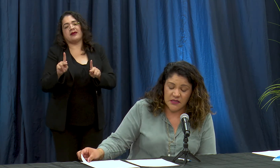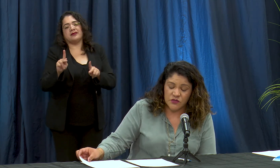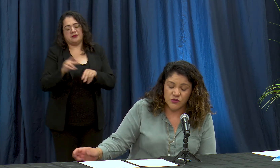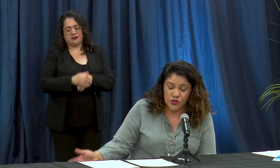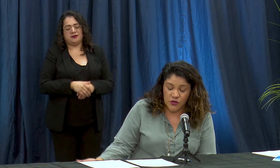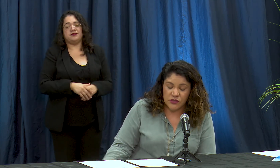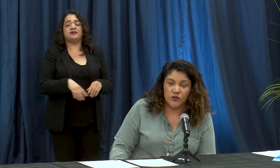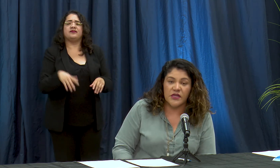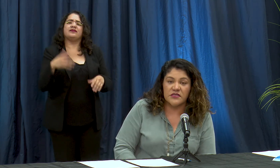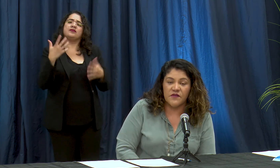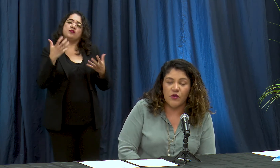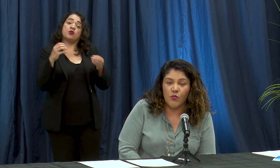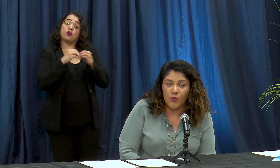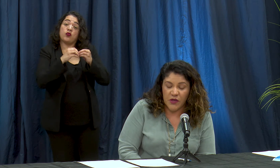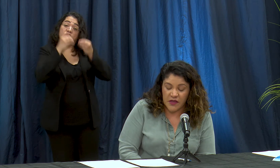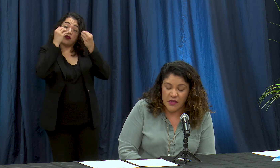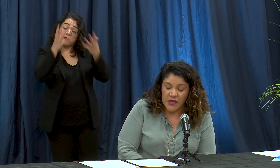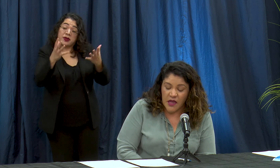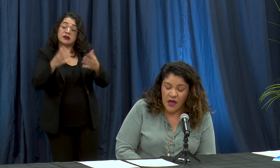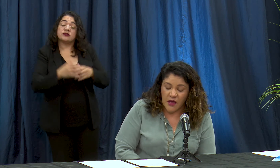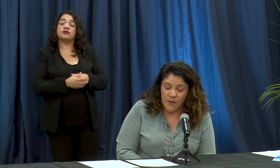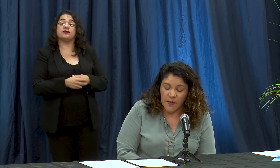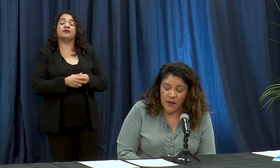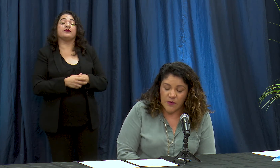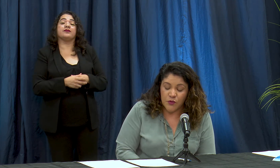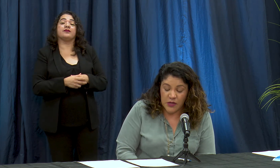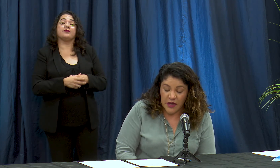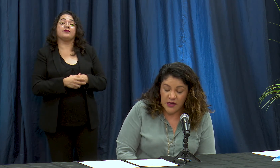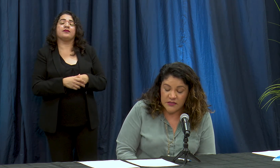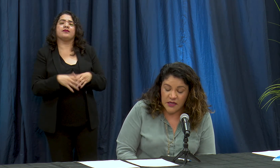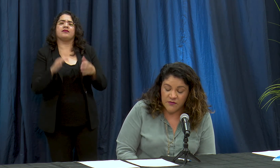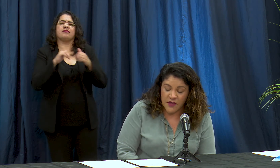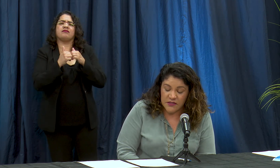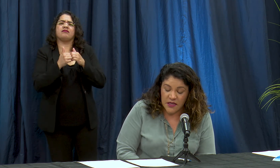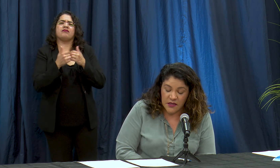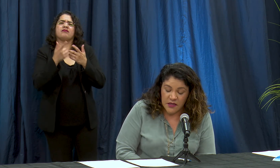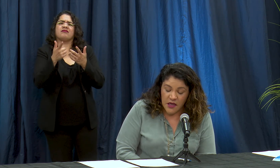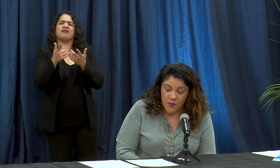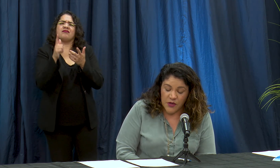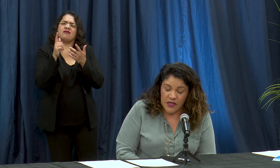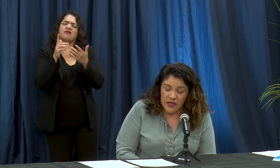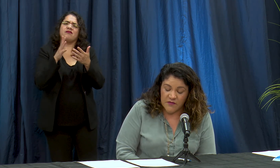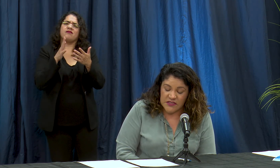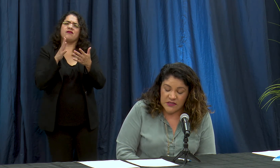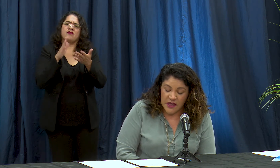instrucciones Okyere saber como puede impugn our essa fiance puede visit our